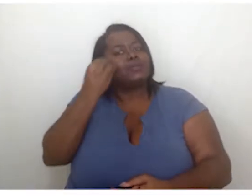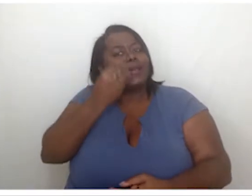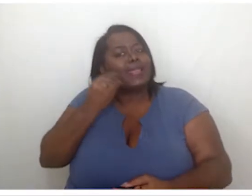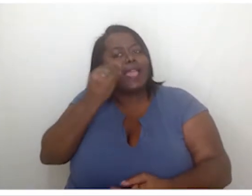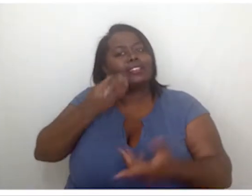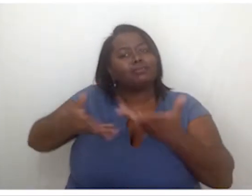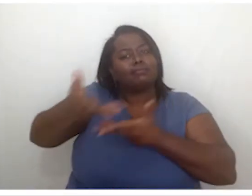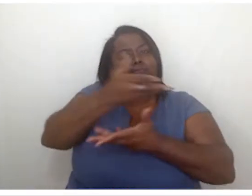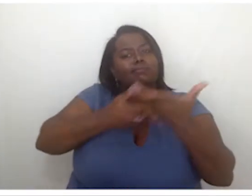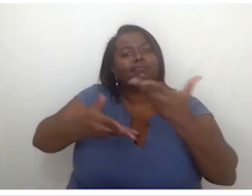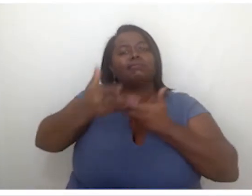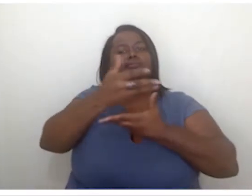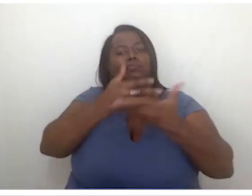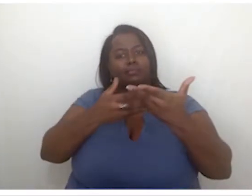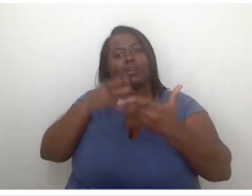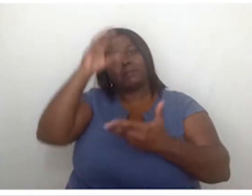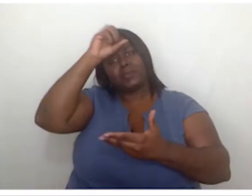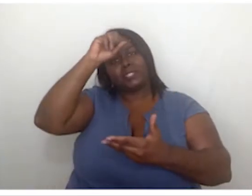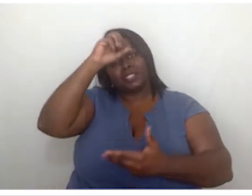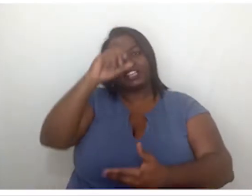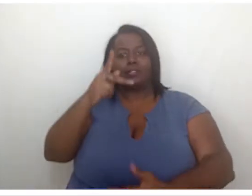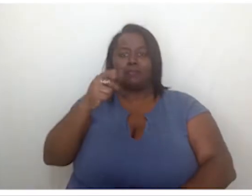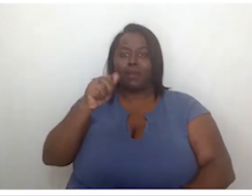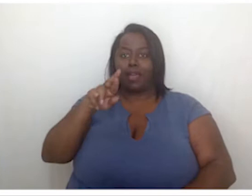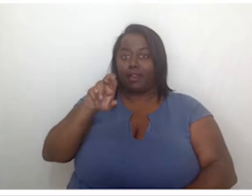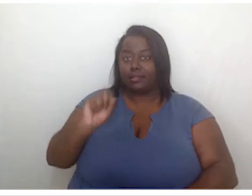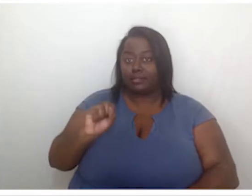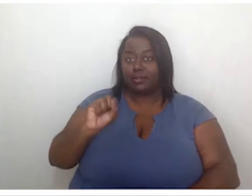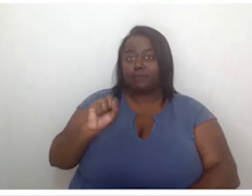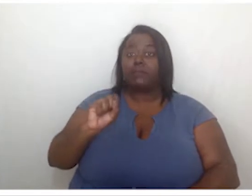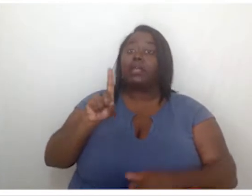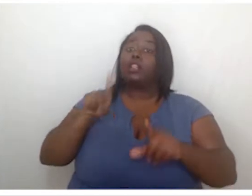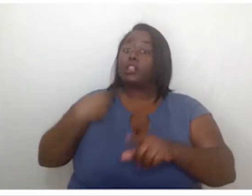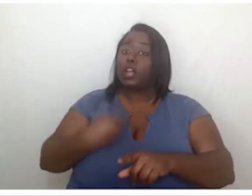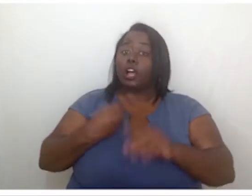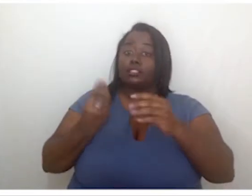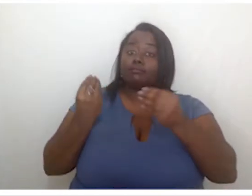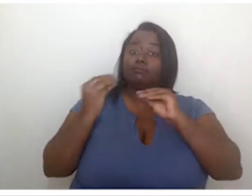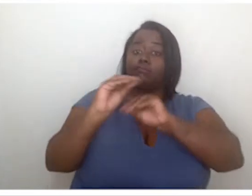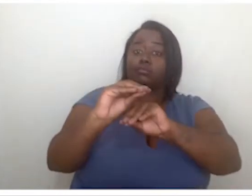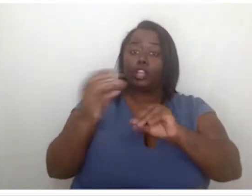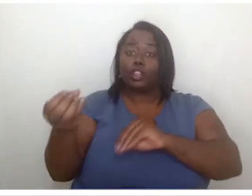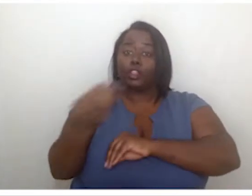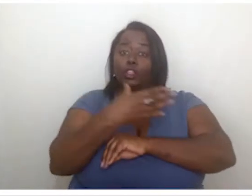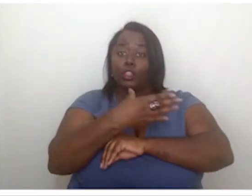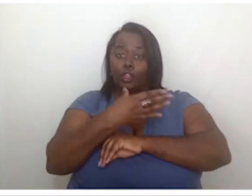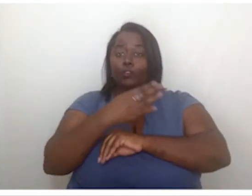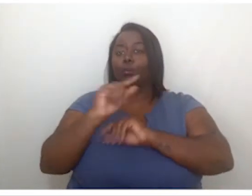El elemento que añadimos a la definición se llama aprendizaje a través de los otros